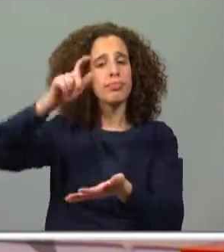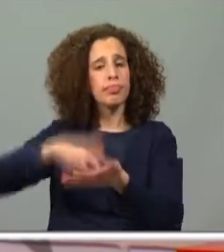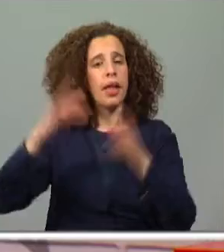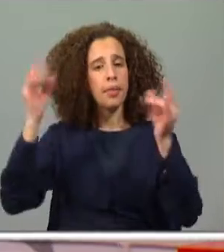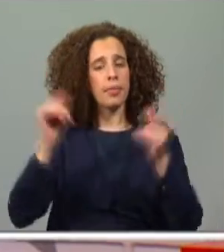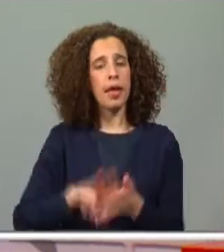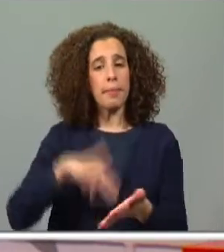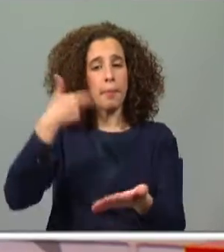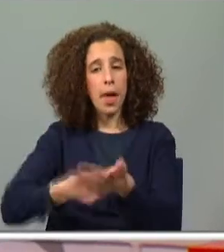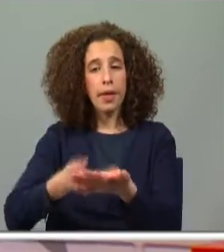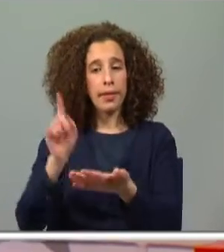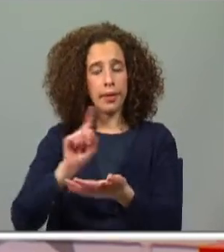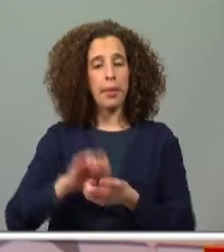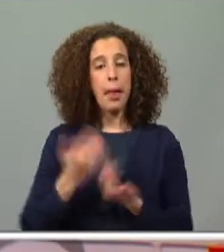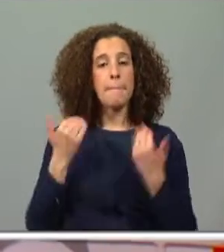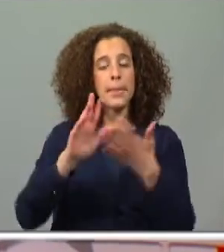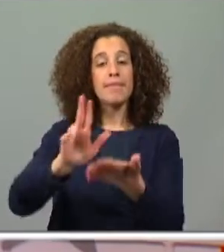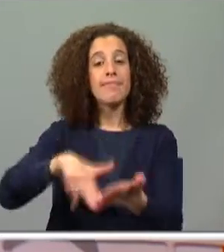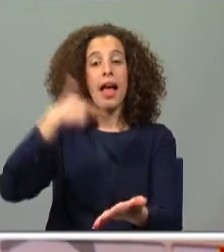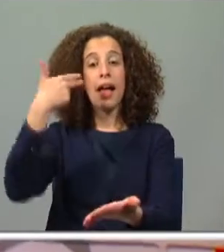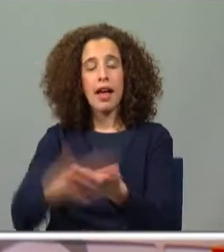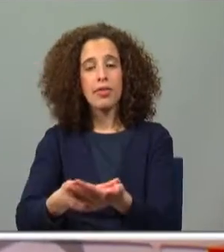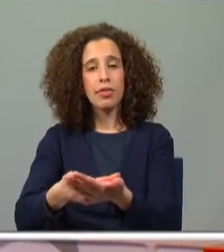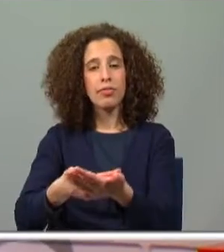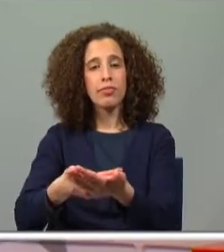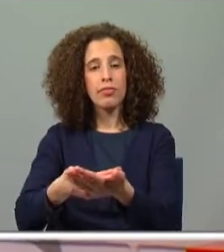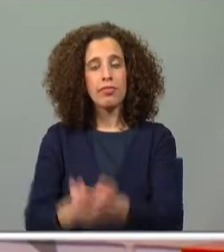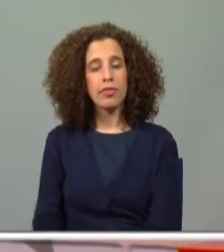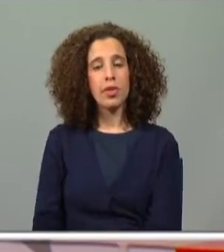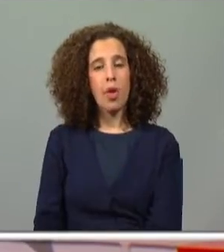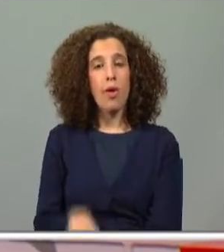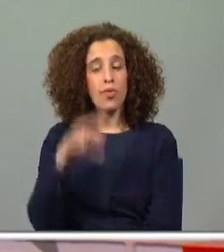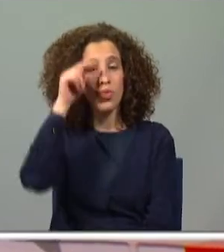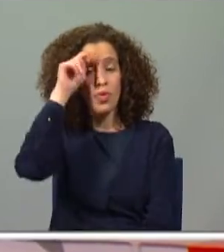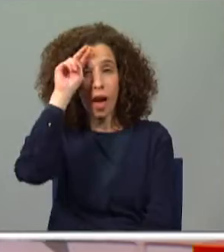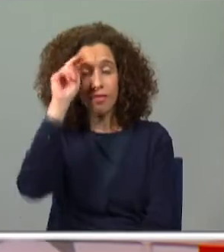caiu mas caiu no engodo caiu na ilusão de 掉出來卻陷入了誘惑 陷入了幻覺